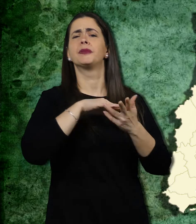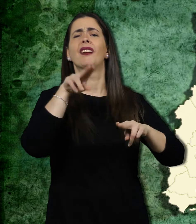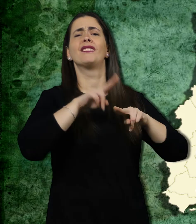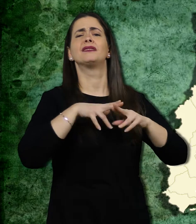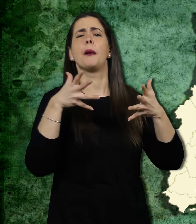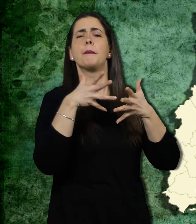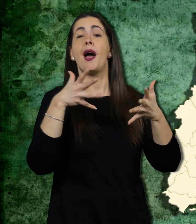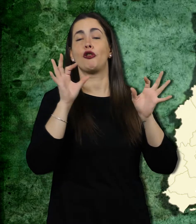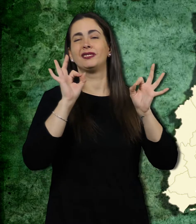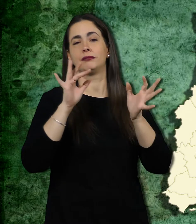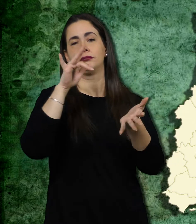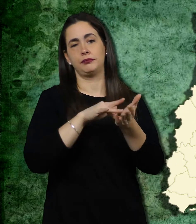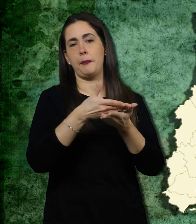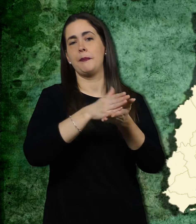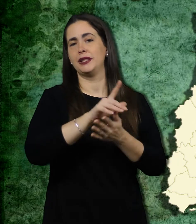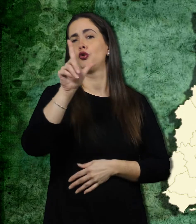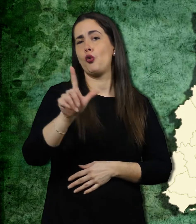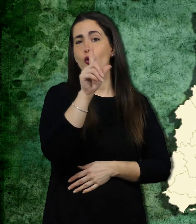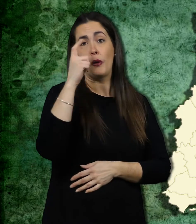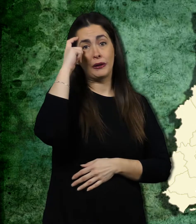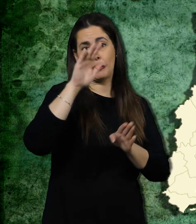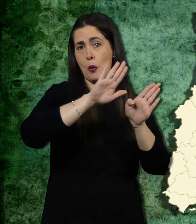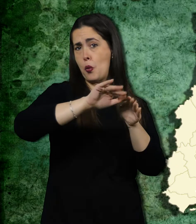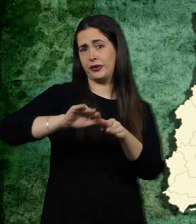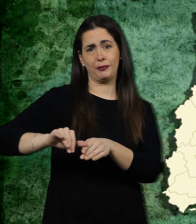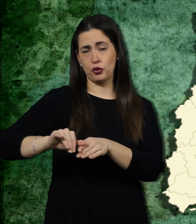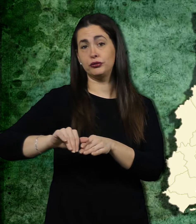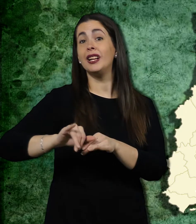Festa major: els últims dies de juliol.